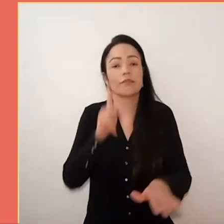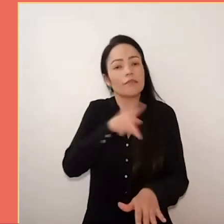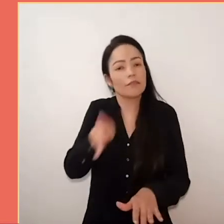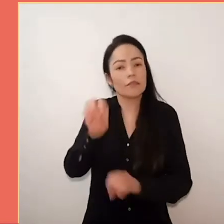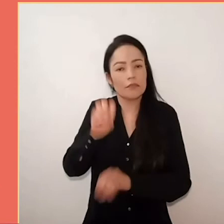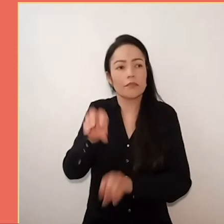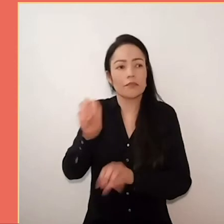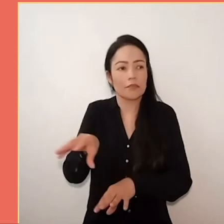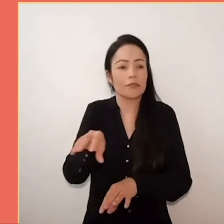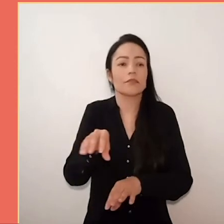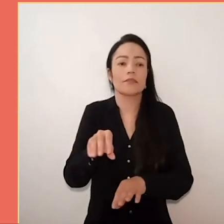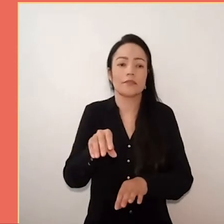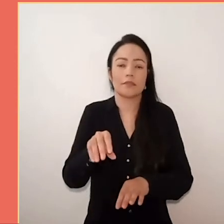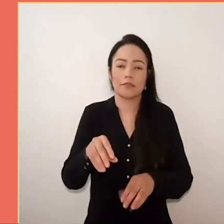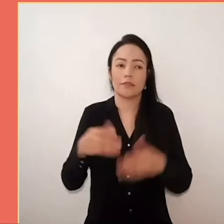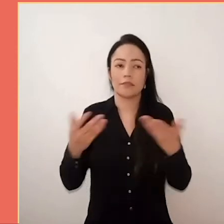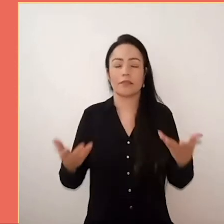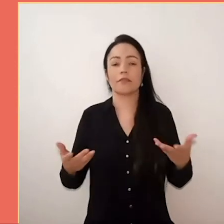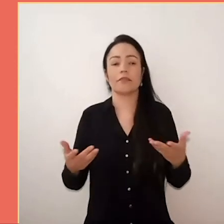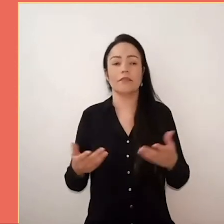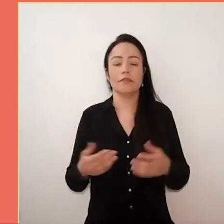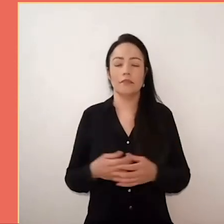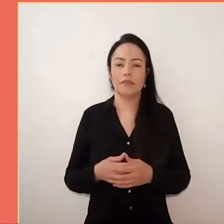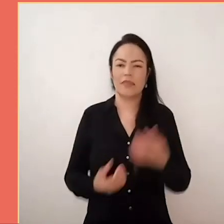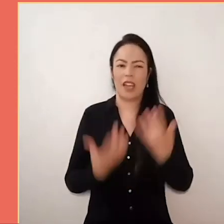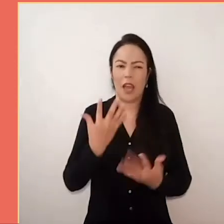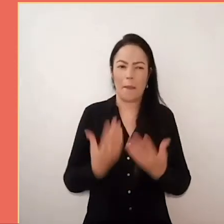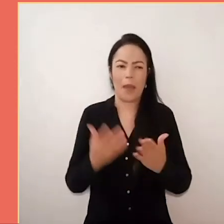Então, essa… queimar livro, controlar a escrita.